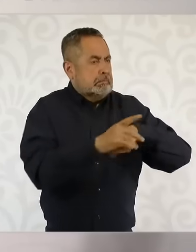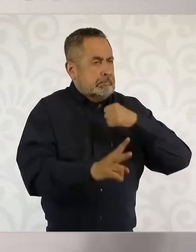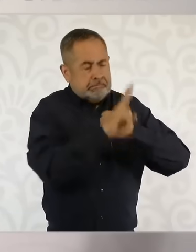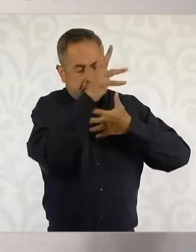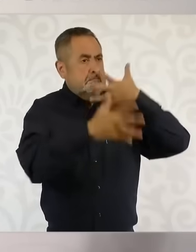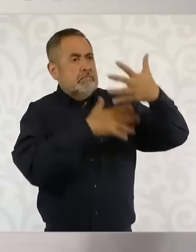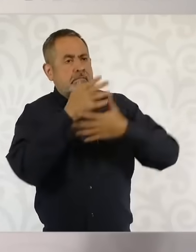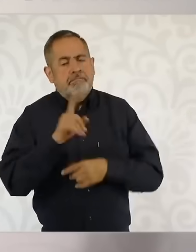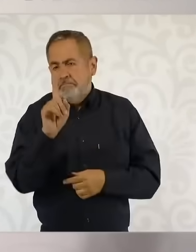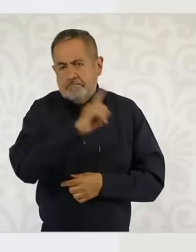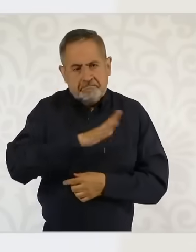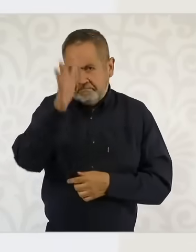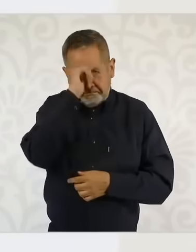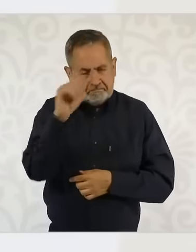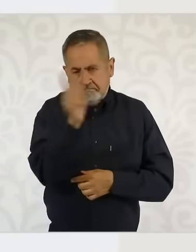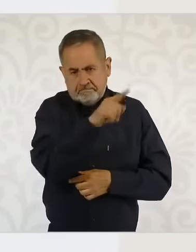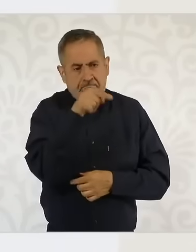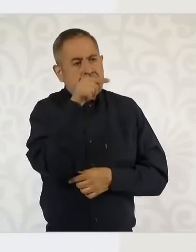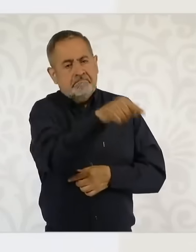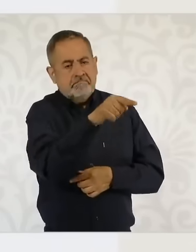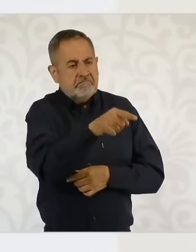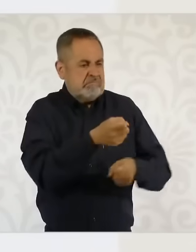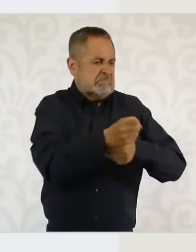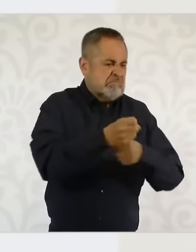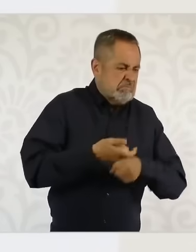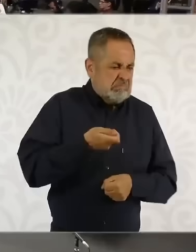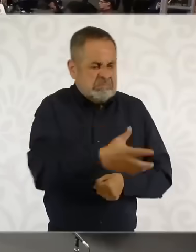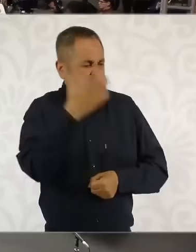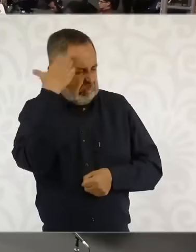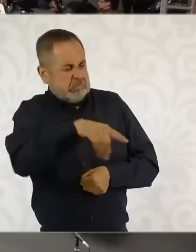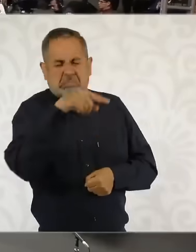estamos de acuerdo con este esquema de criminalizar a personas trabajadoras